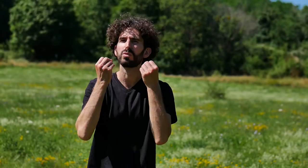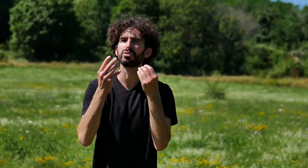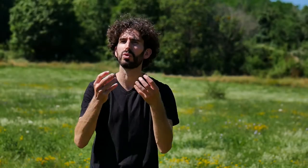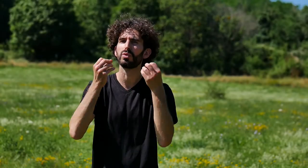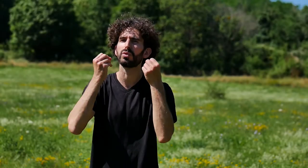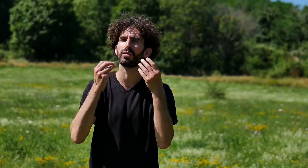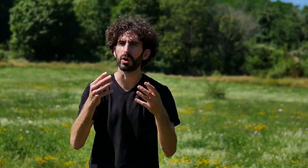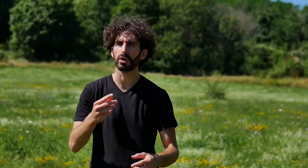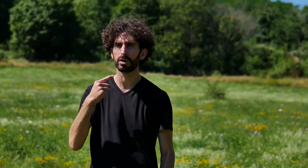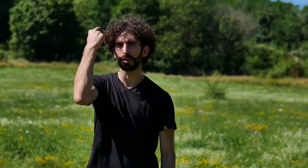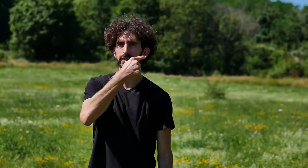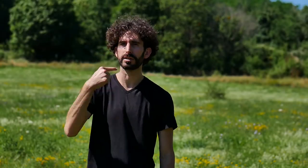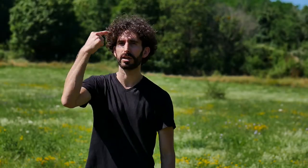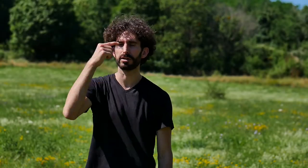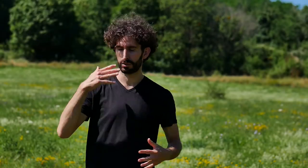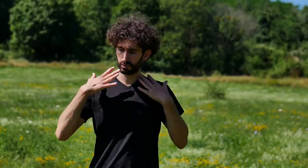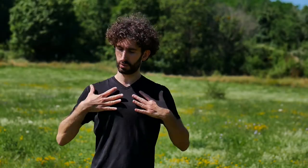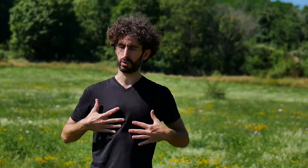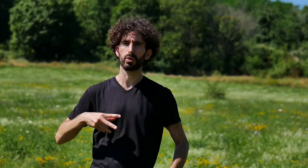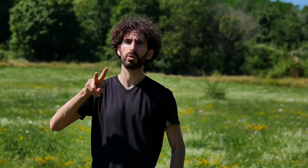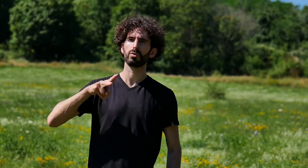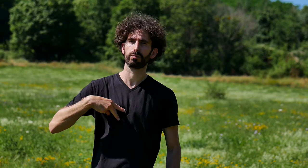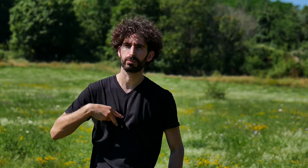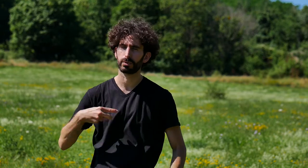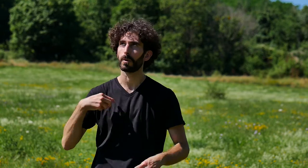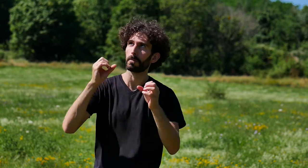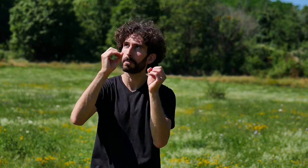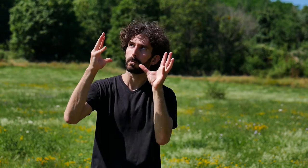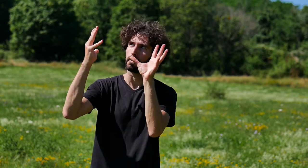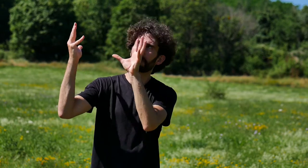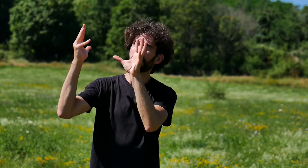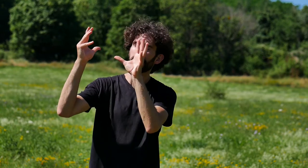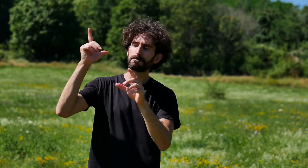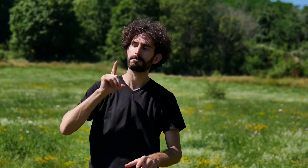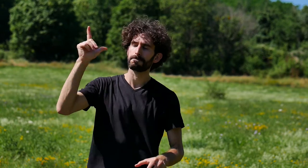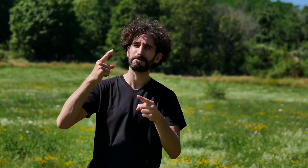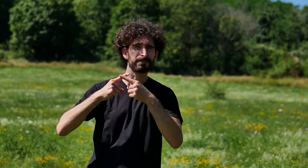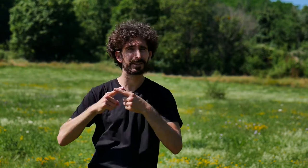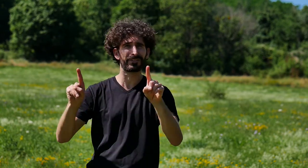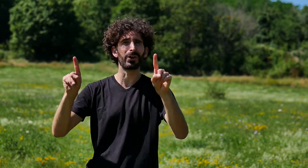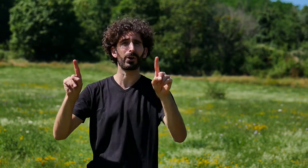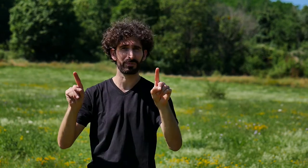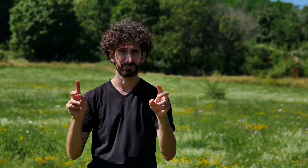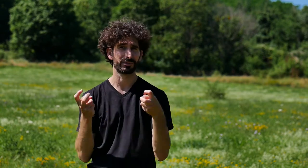Souvent, la représentation de soi-même est différente de notre corps.